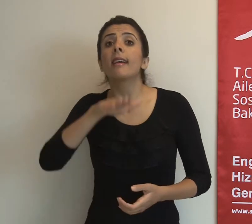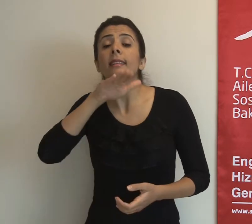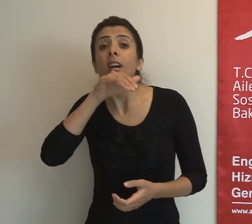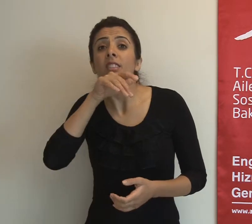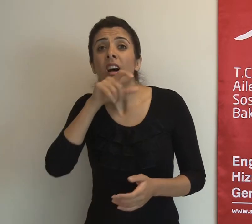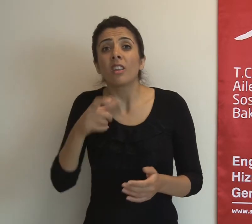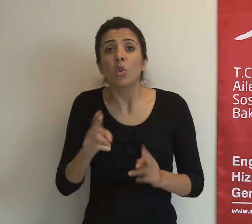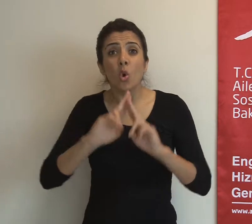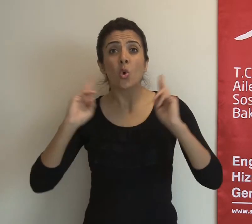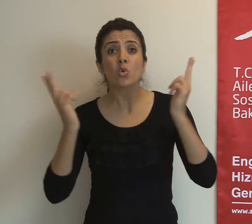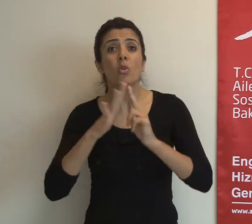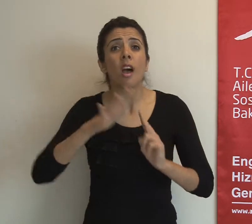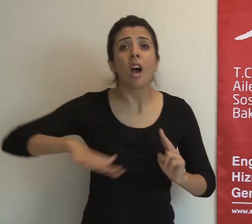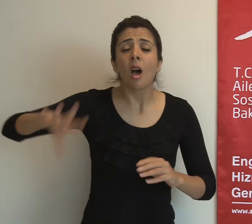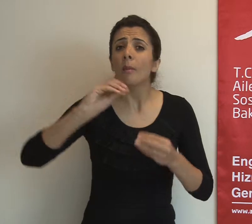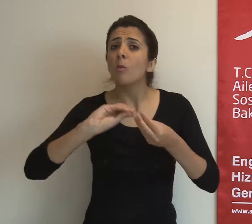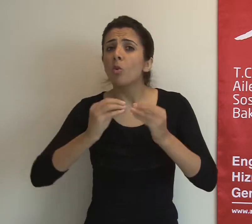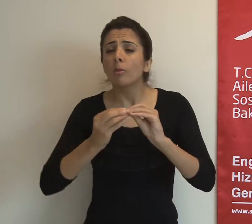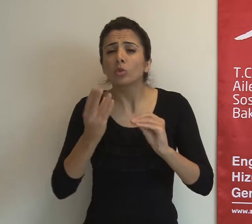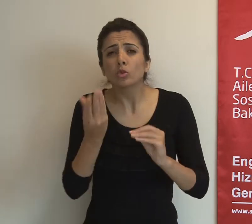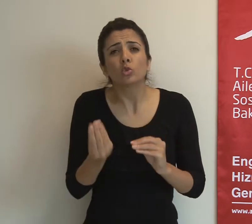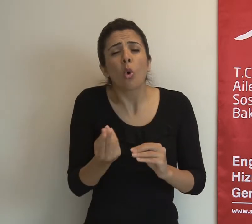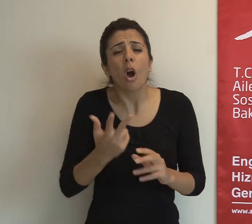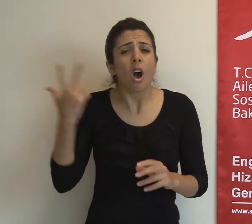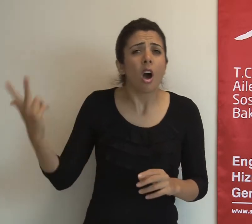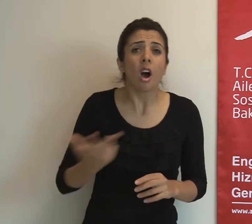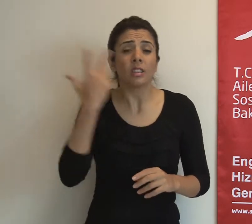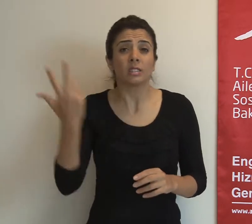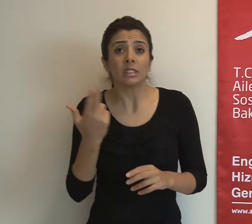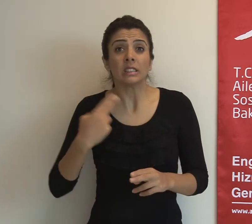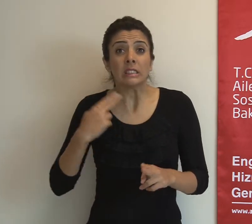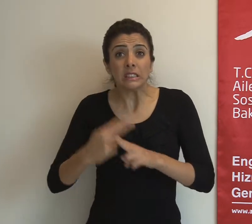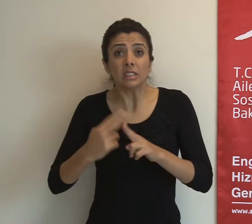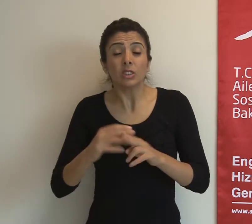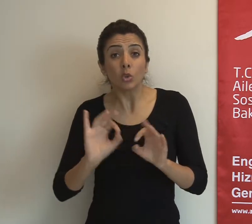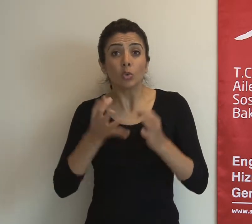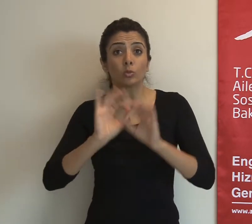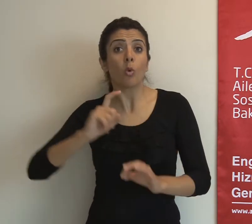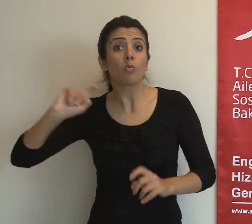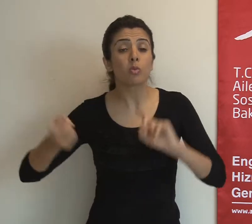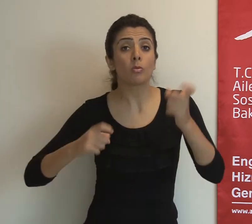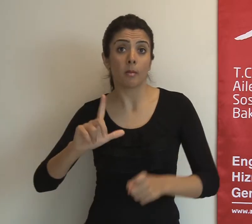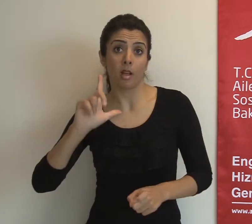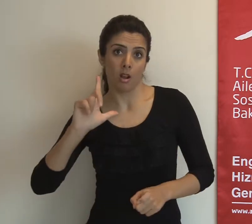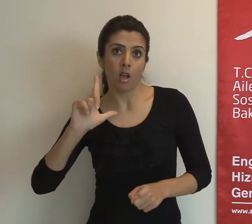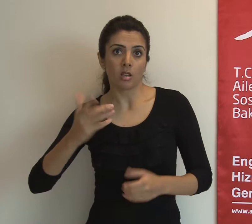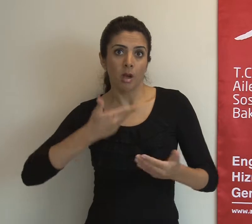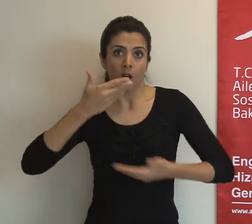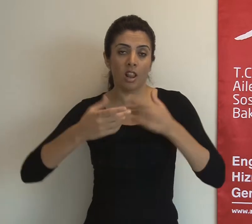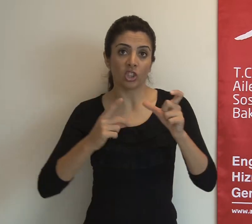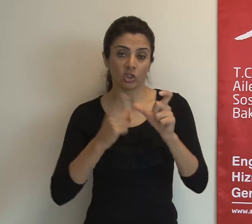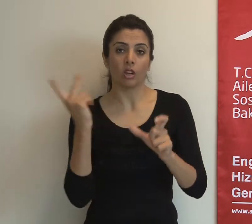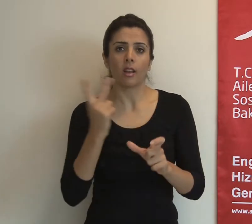Yaşlanan dünyanın sorunlarına çok daha acil ve hızlı çözümler bulmak gerektiğini vurgulayan Şahin,